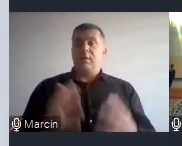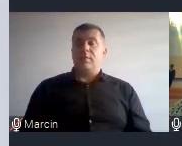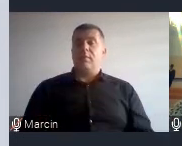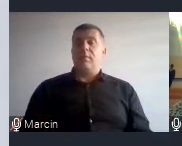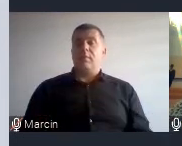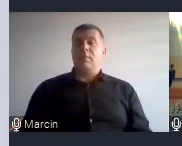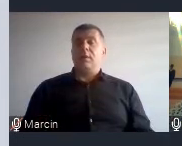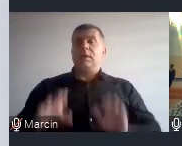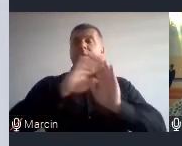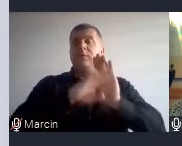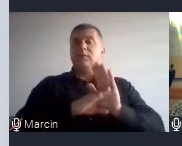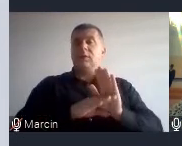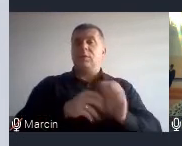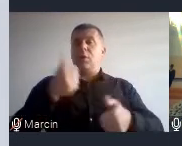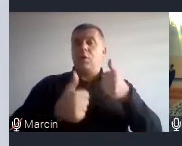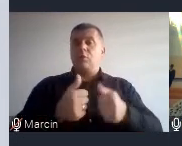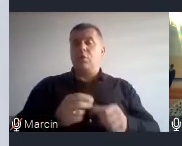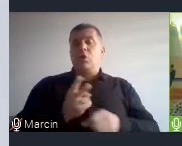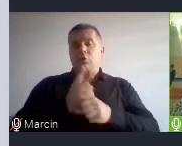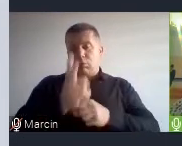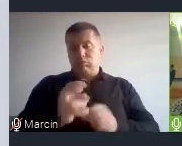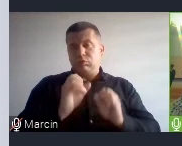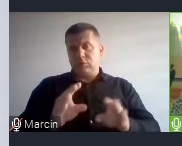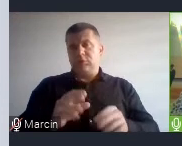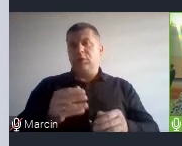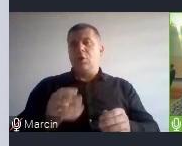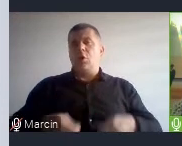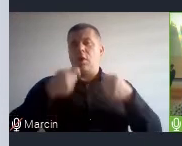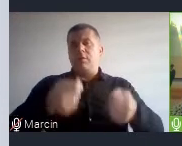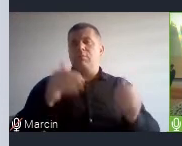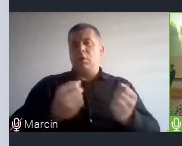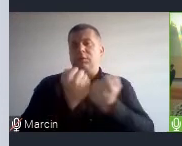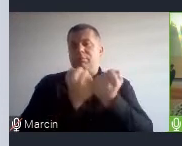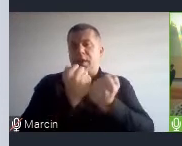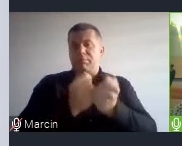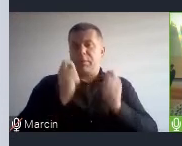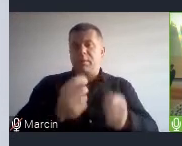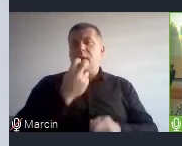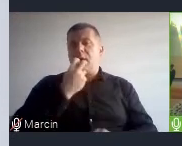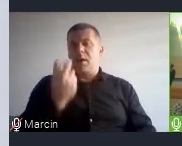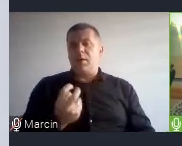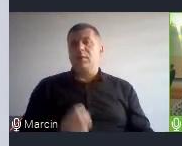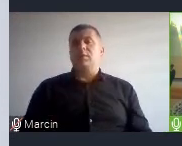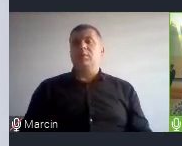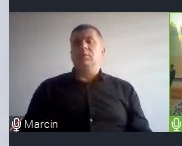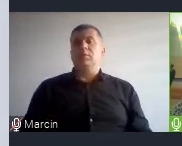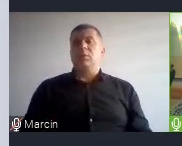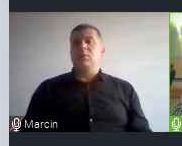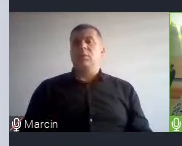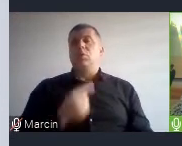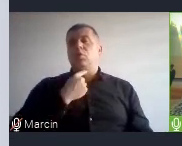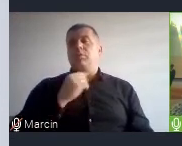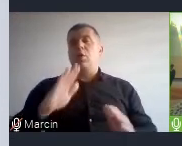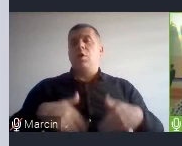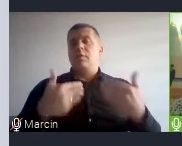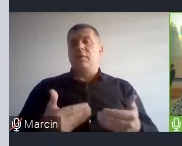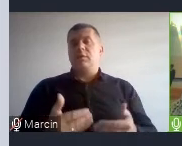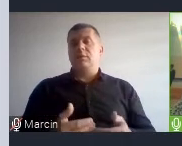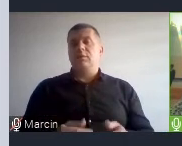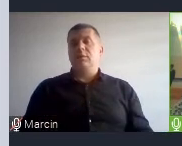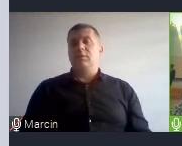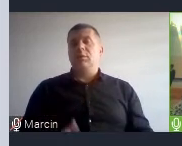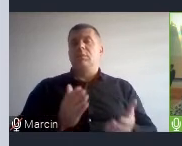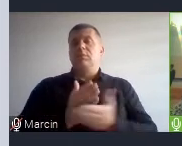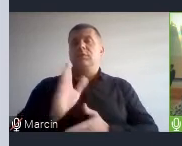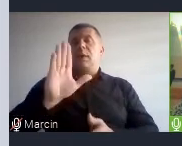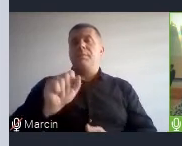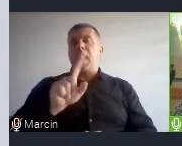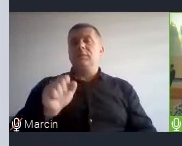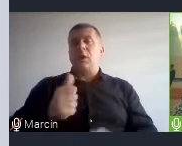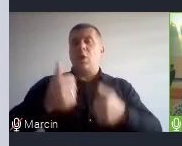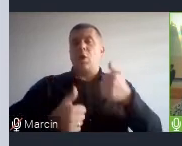Zasada konkurencyjności dopuszcza składanie ofert drogą papierową, elektroniczną i składanie ofert przez Bazę Konkurencyjności.